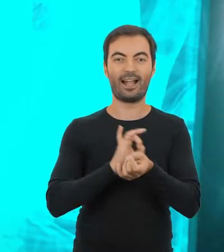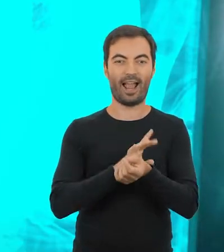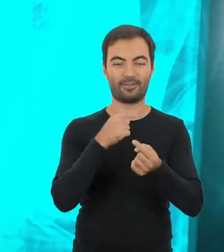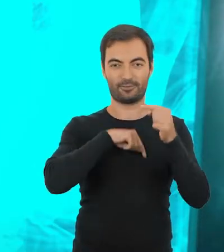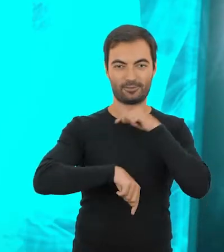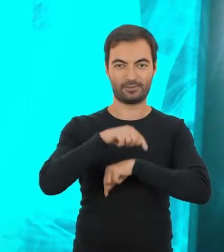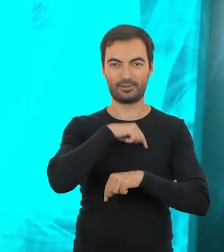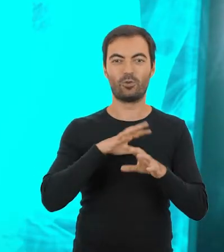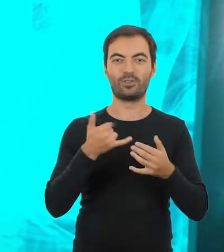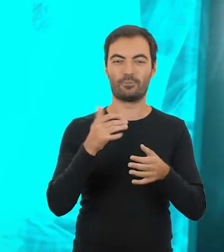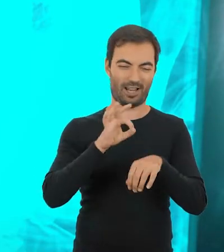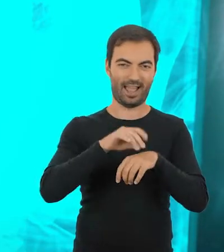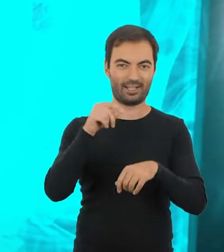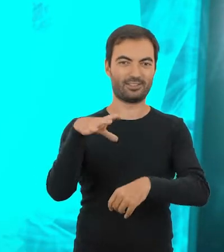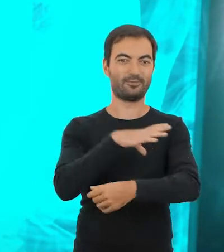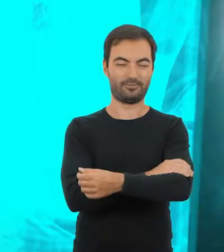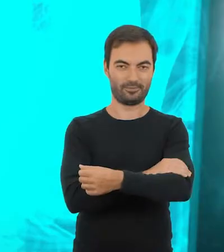odpowiada lewa komora serca, ta mocniejsza.